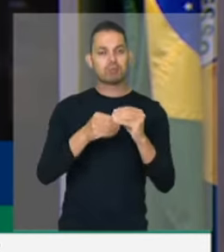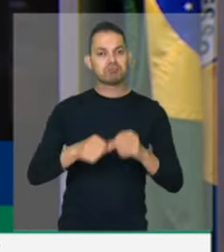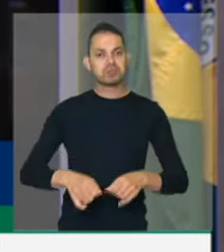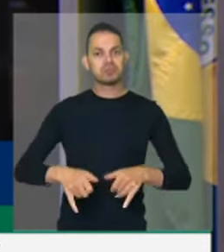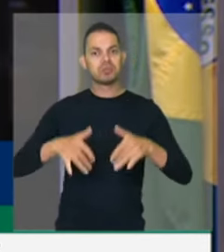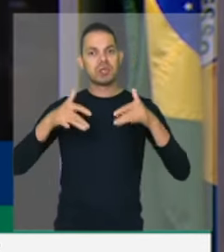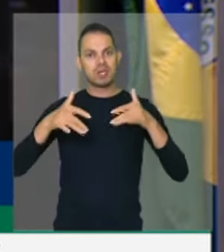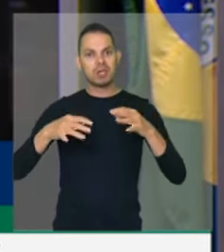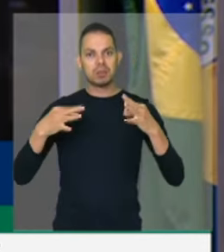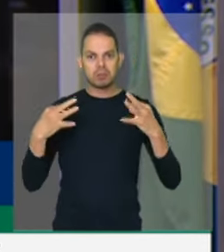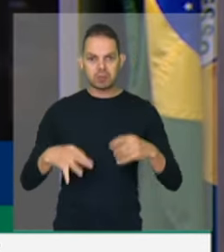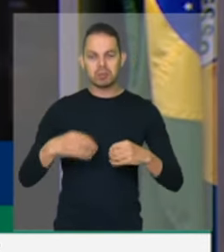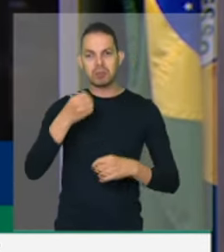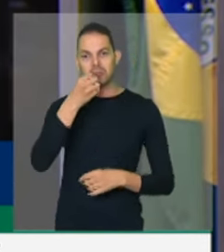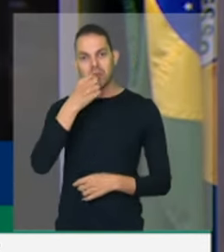PELA SUA REJEIÇÃO. POIS CONSIDERAMOS QUE A INCLUSÃO